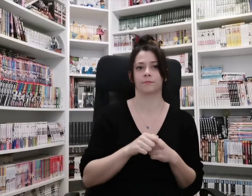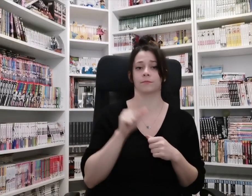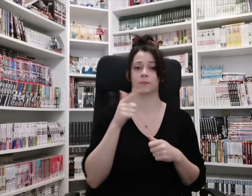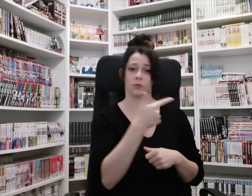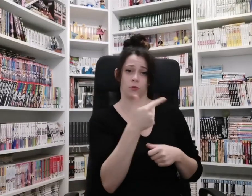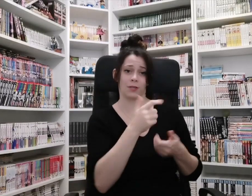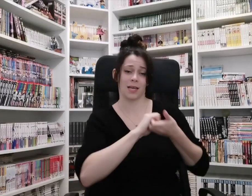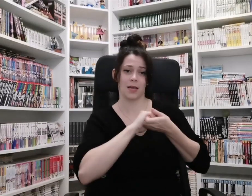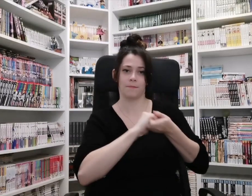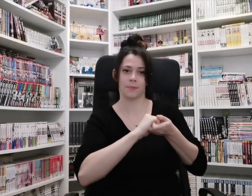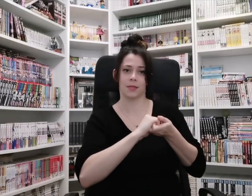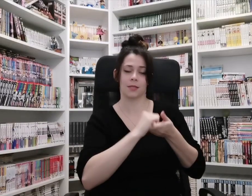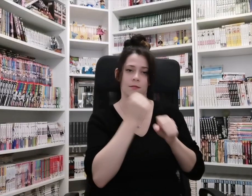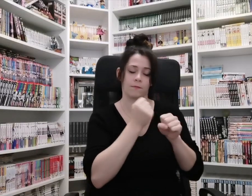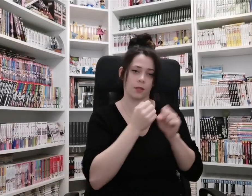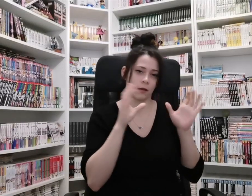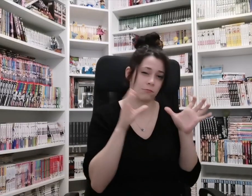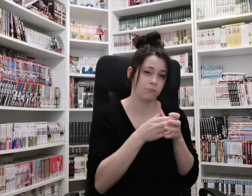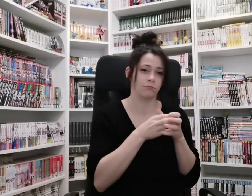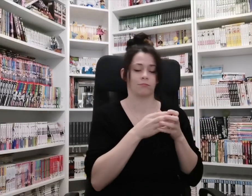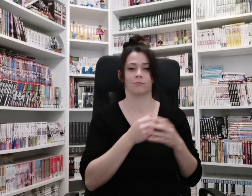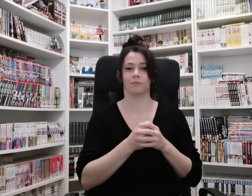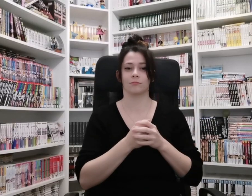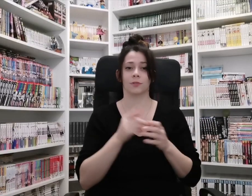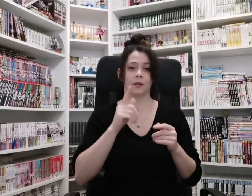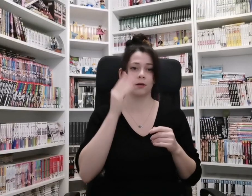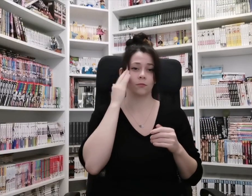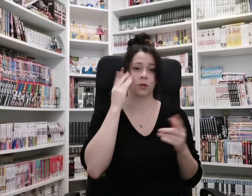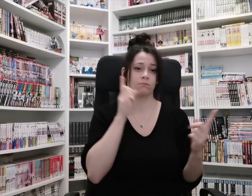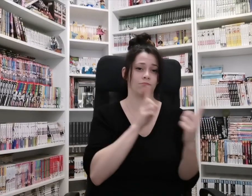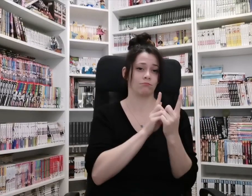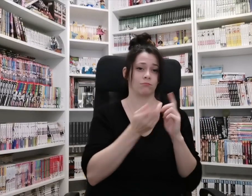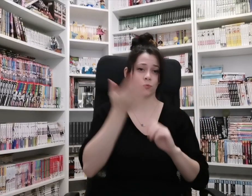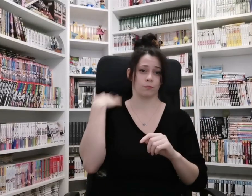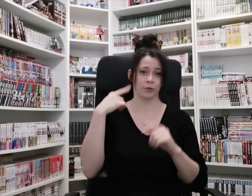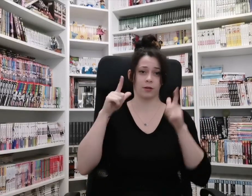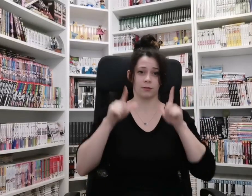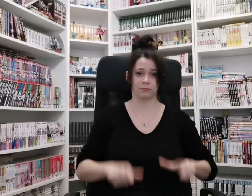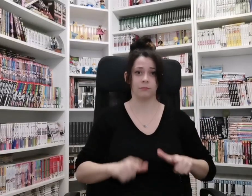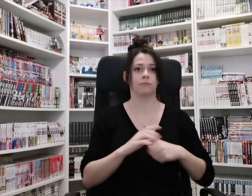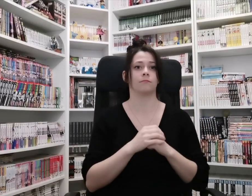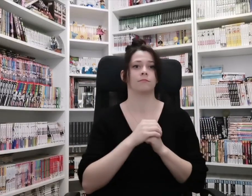Il s'agit de deux amies qui travaillent ensemble. qui se sont rencontrées autrefois, au lycée.